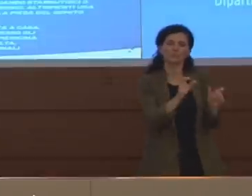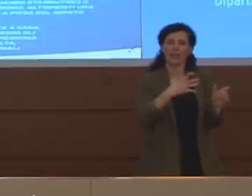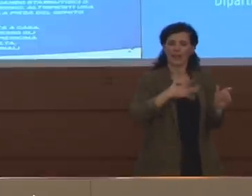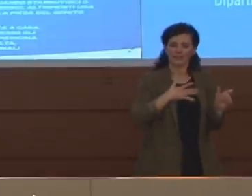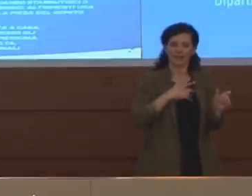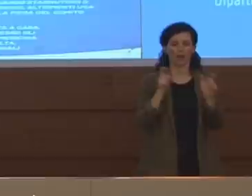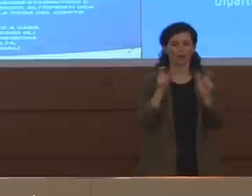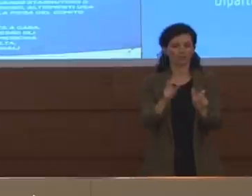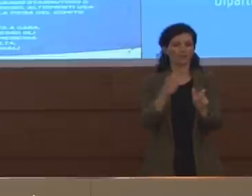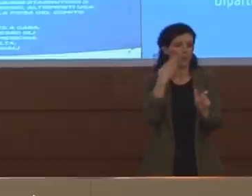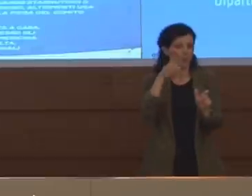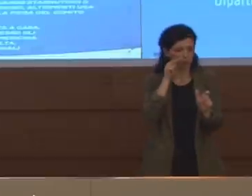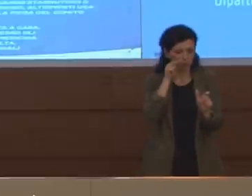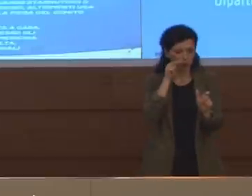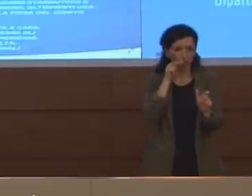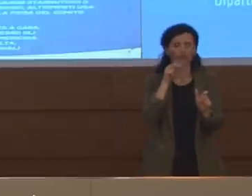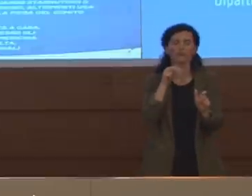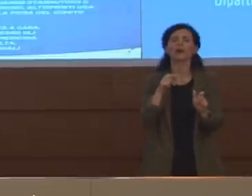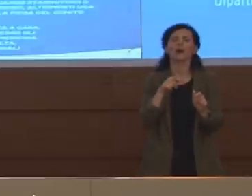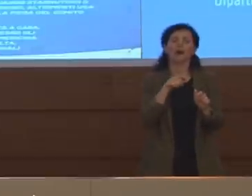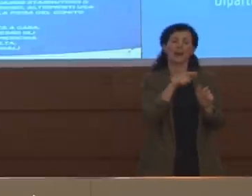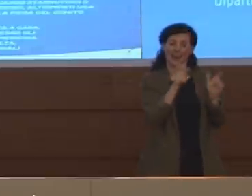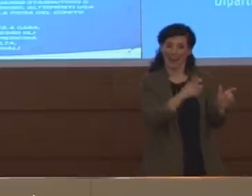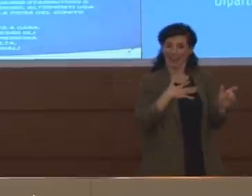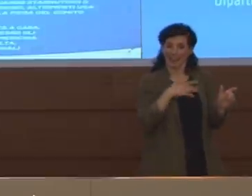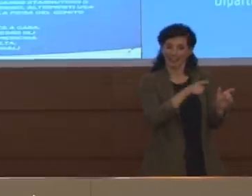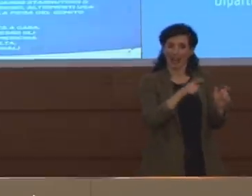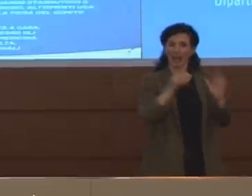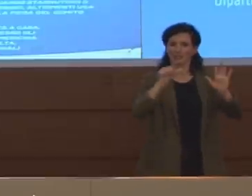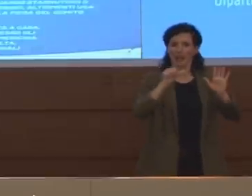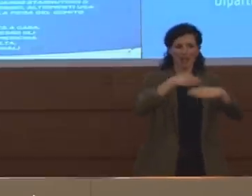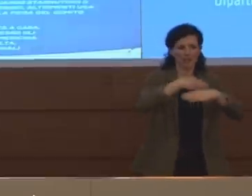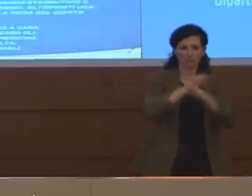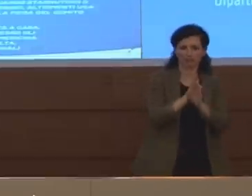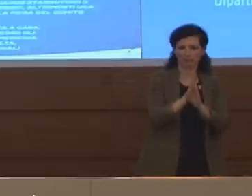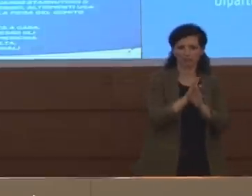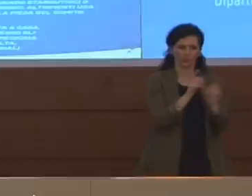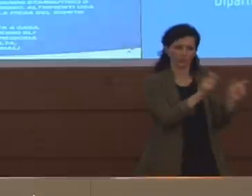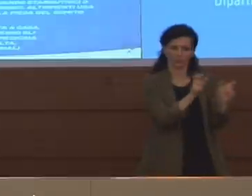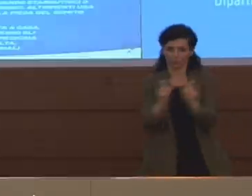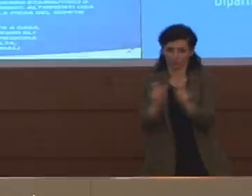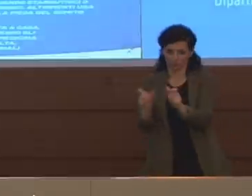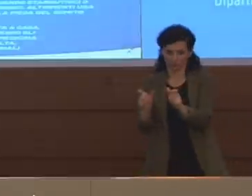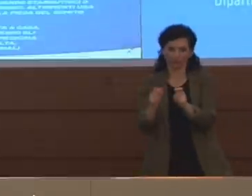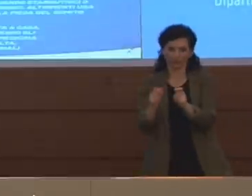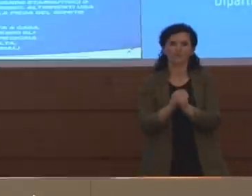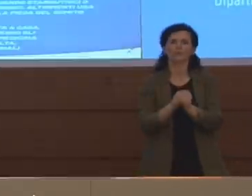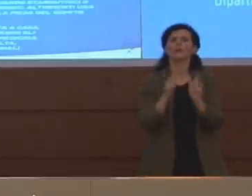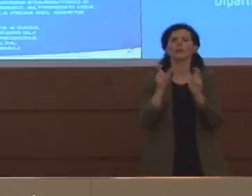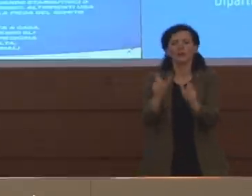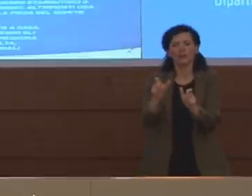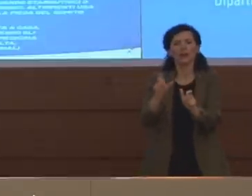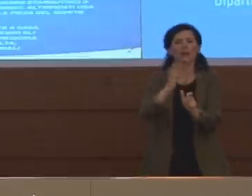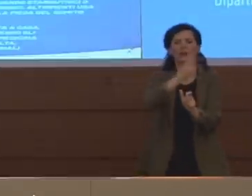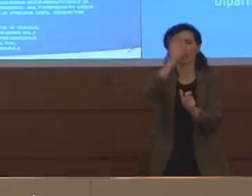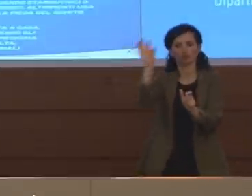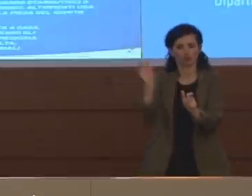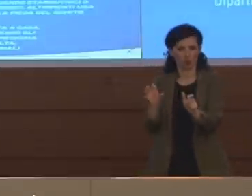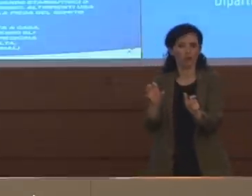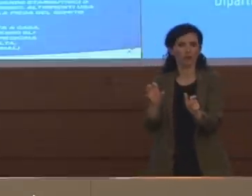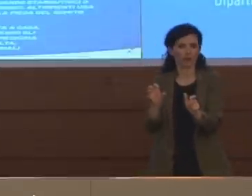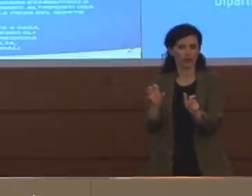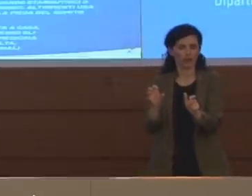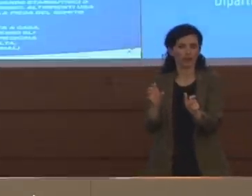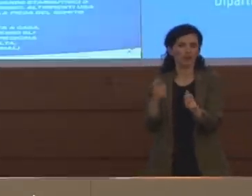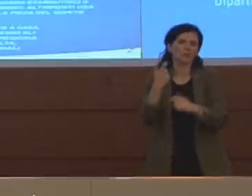sei fasce di età, di rappresentazione regionale (perché, come abbiamo detto